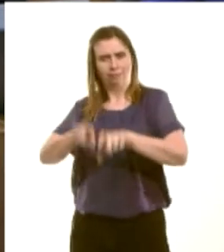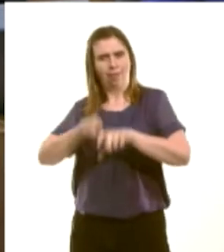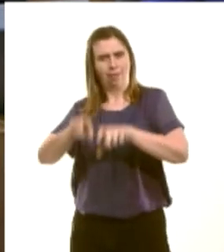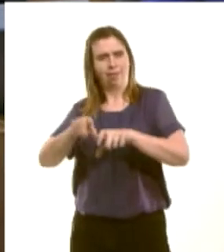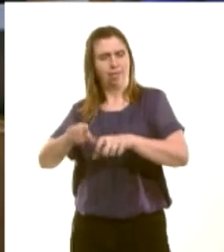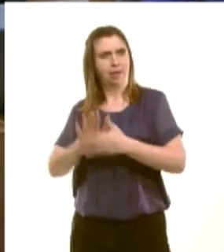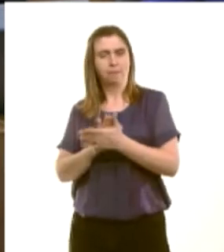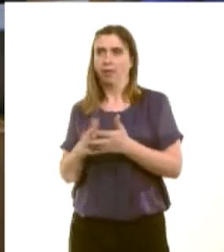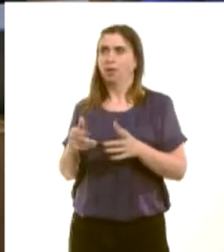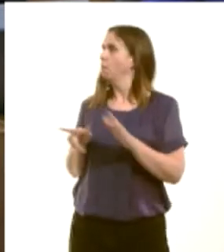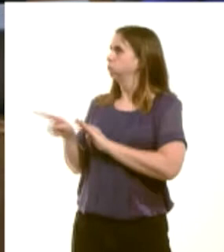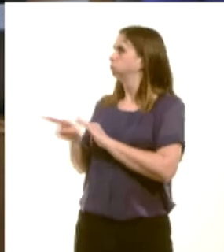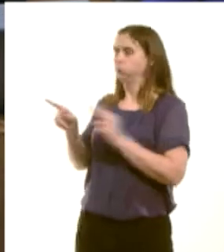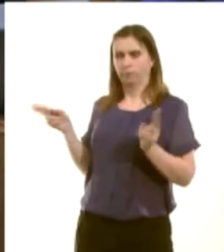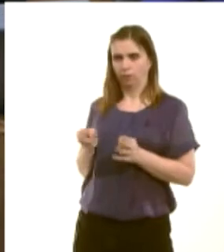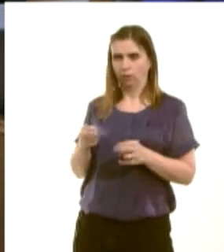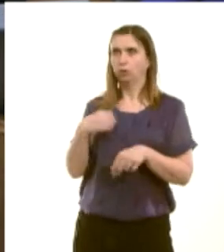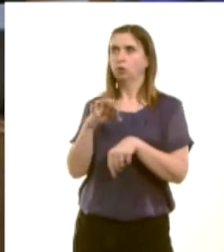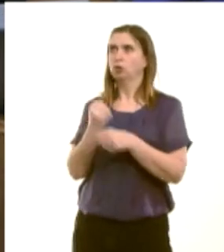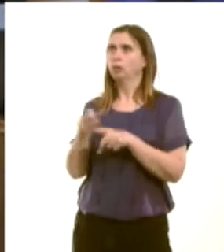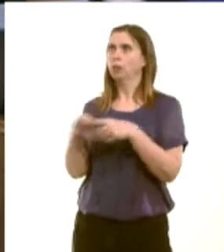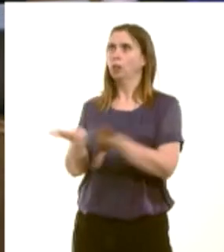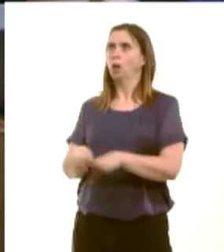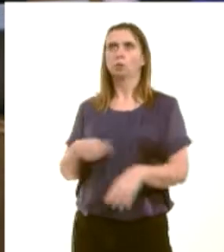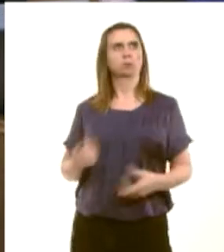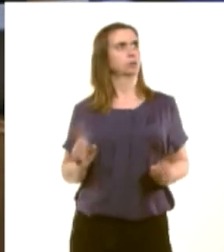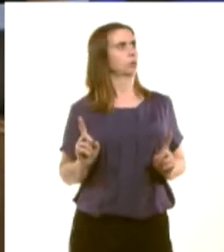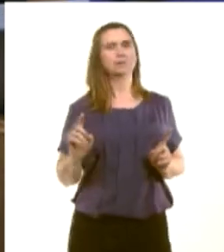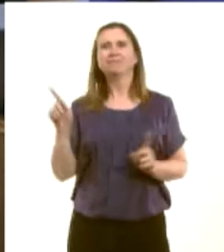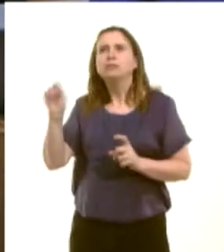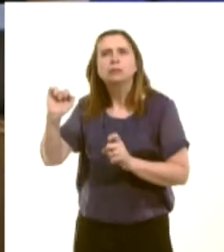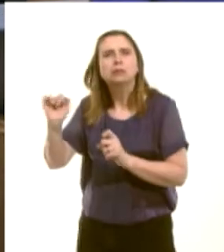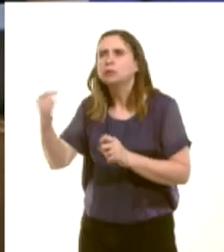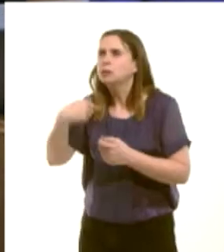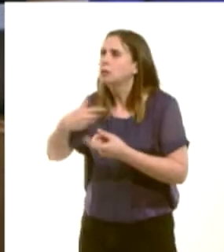fel hynny i weld beth sydd wedi cael ei wneud yn fanna. Un oír problemau mae doctoriaid